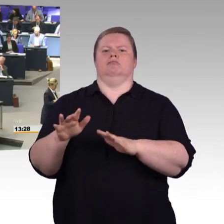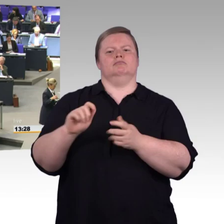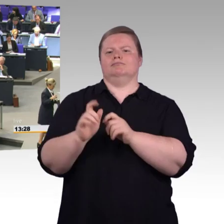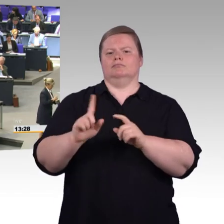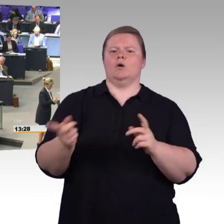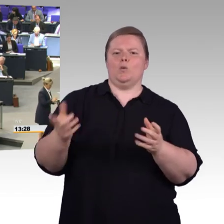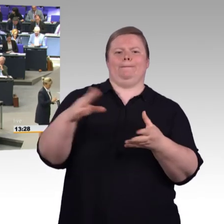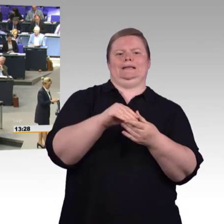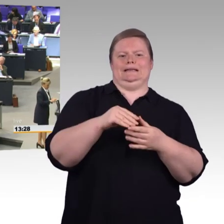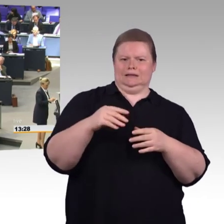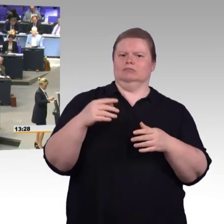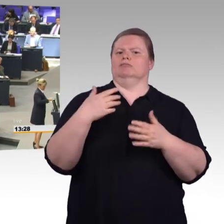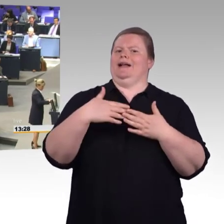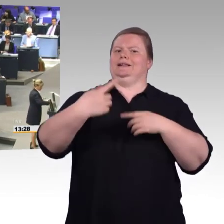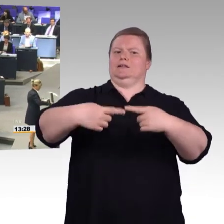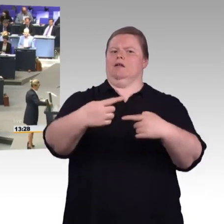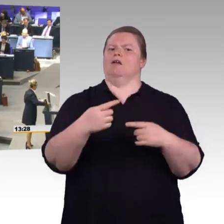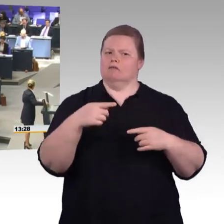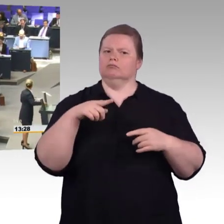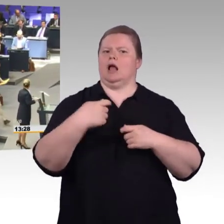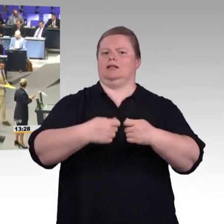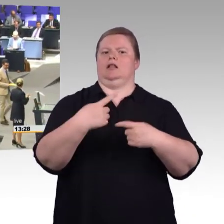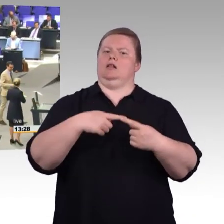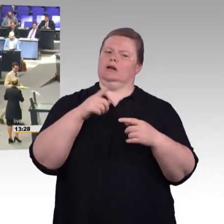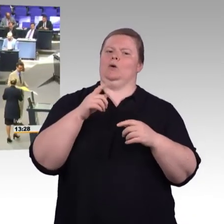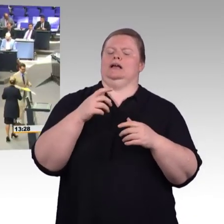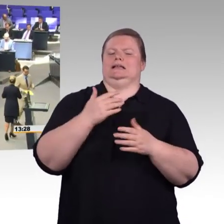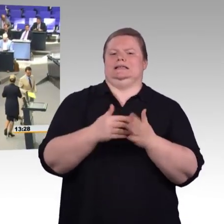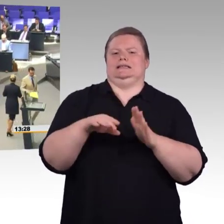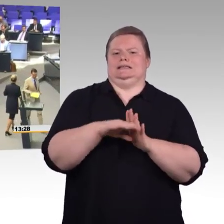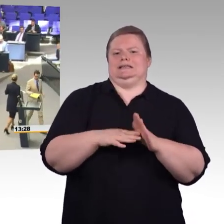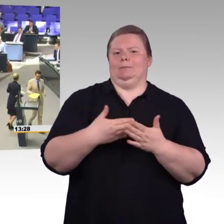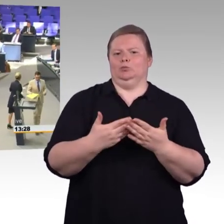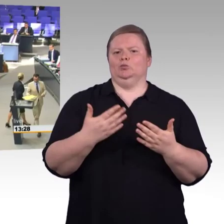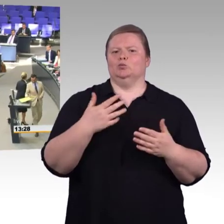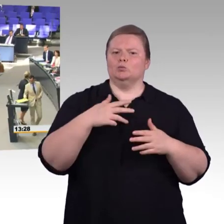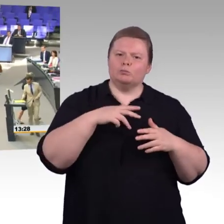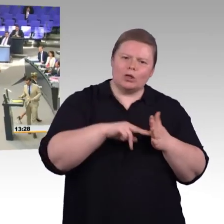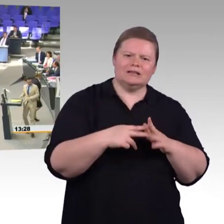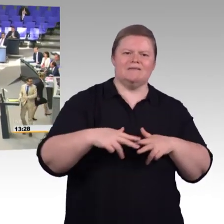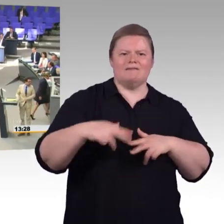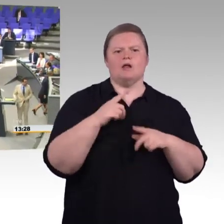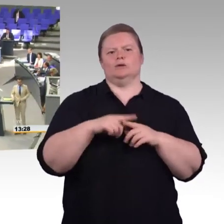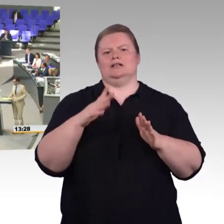(Beifall)